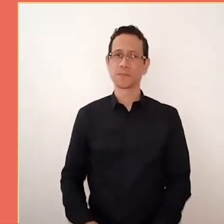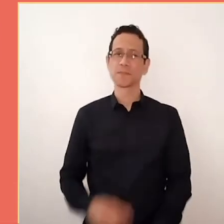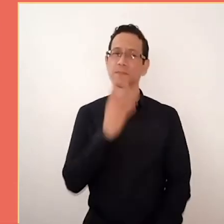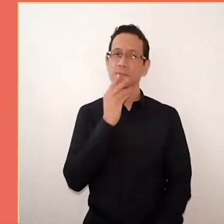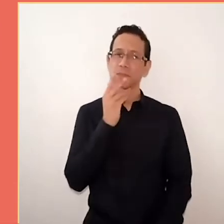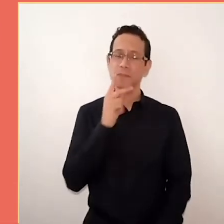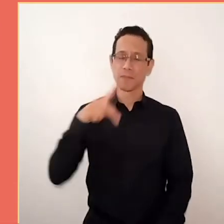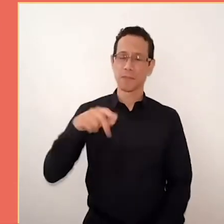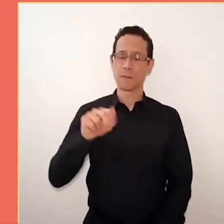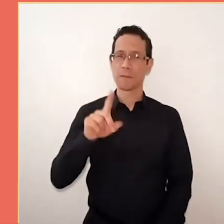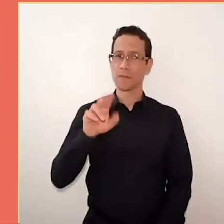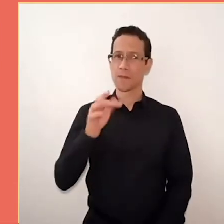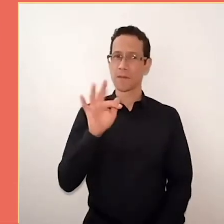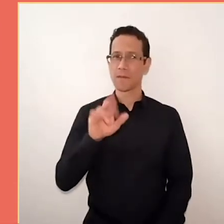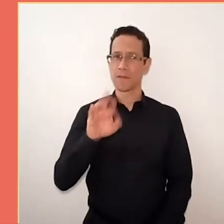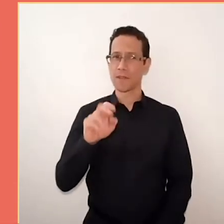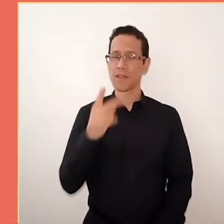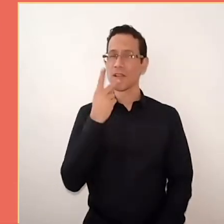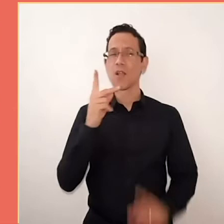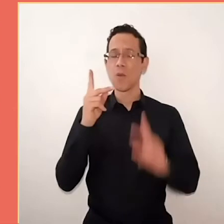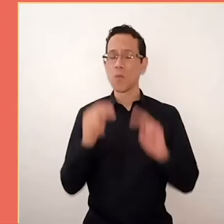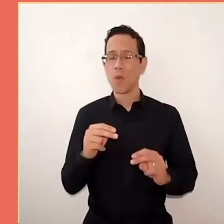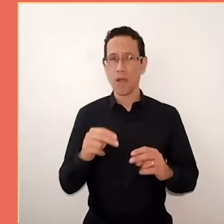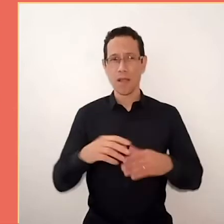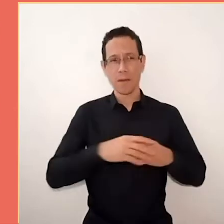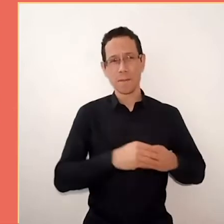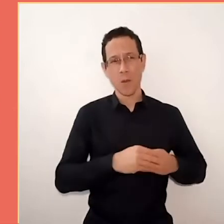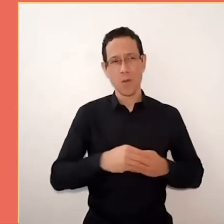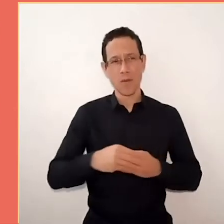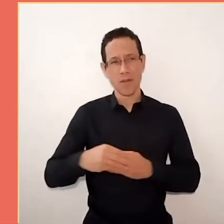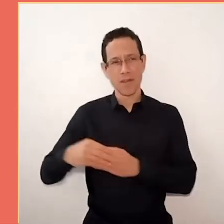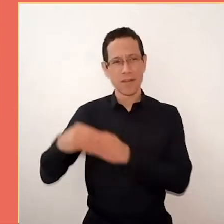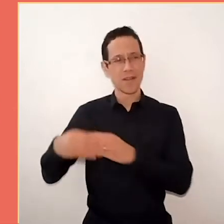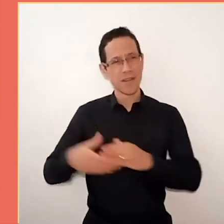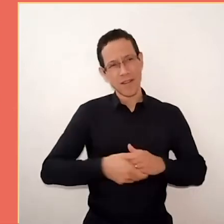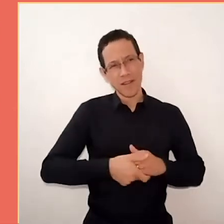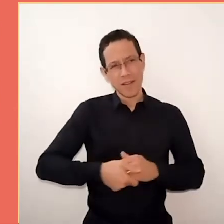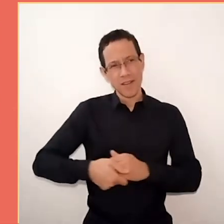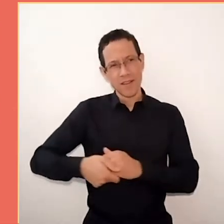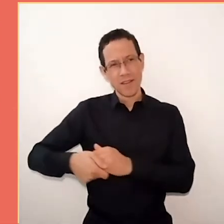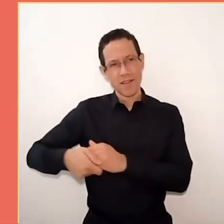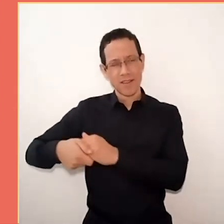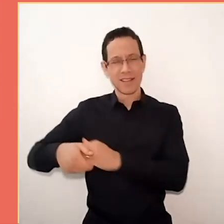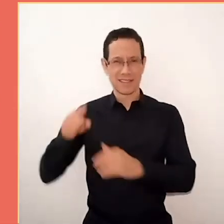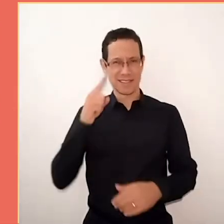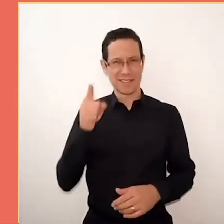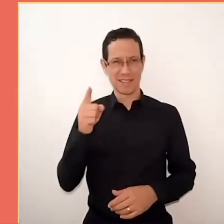é como se ele nos desse a mão, ele vai nos guiando para mostrar que o contexto vivido dele, aquele contexto de criança,